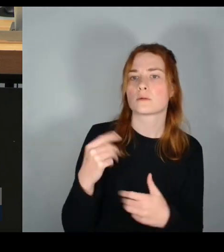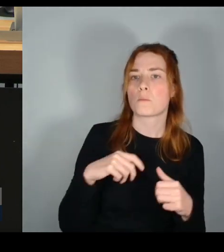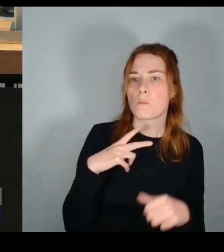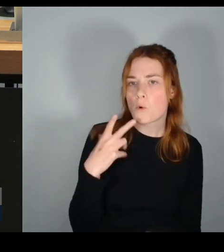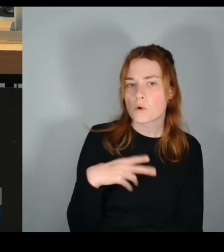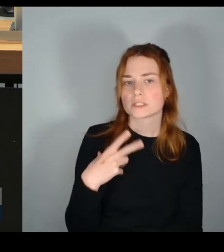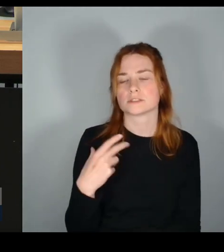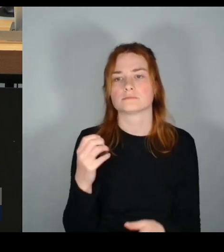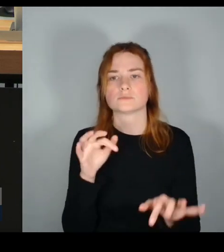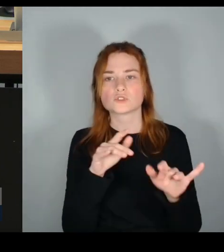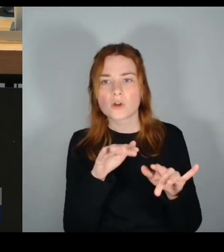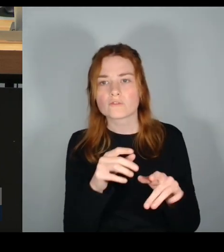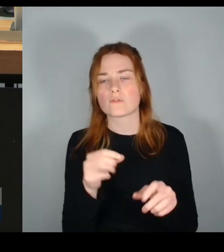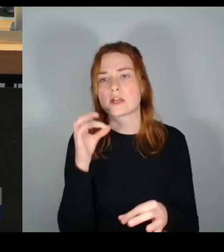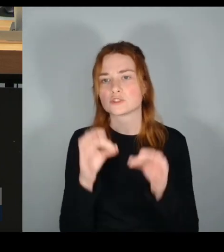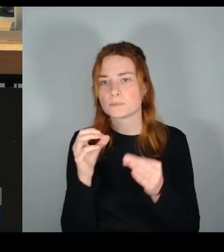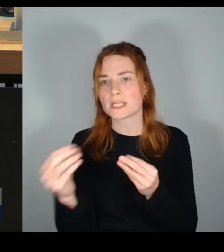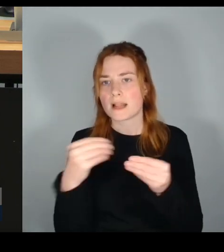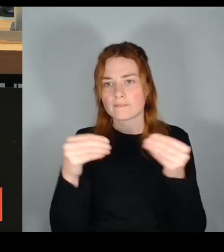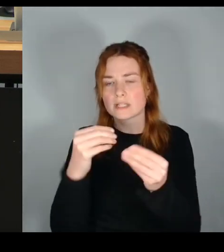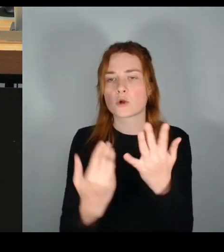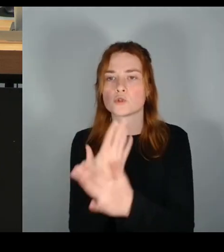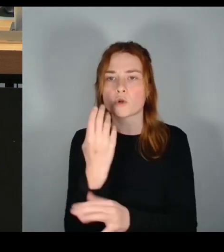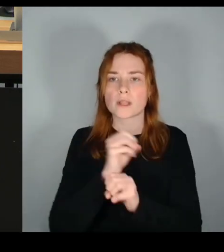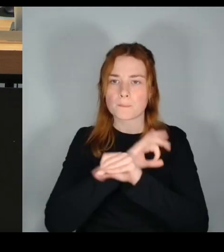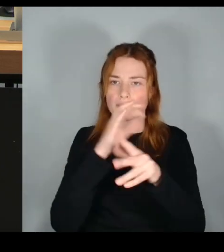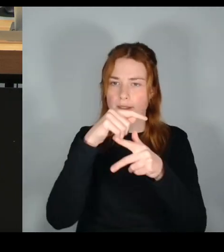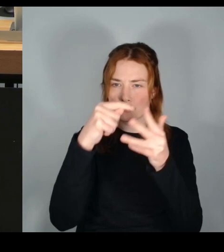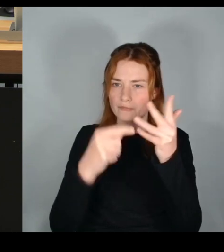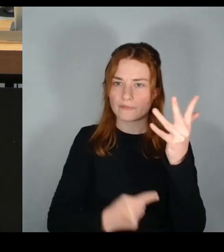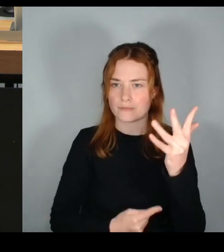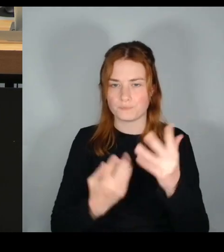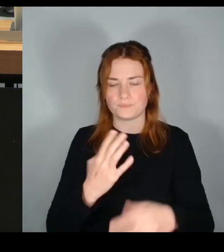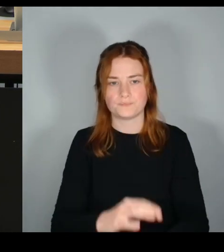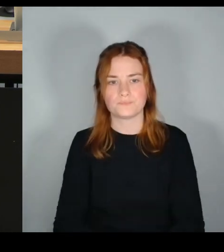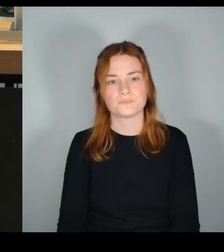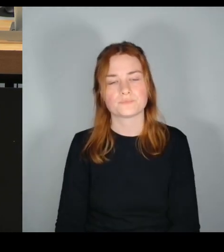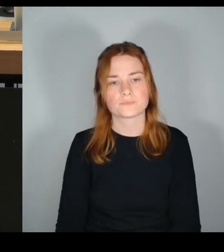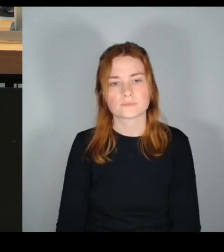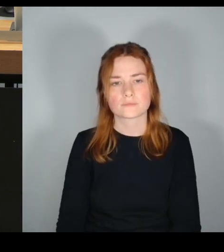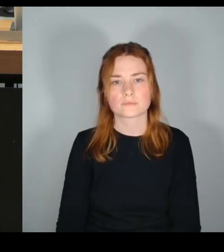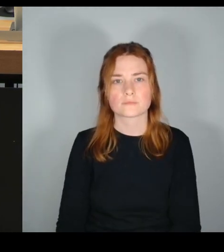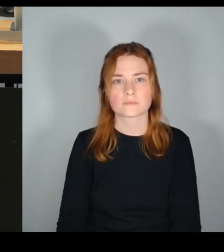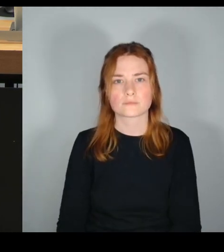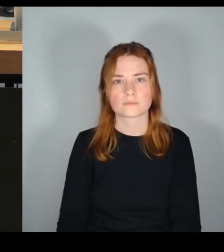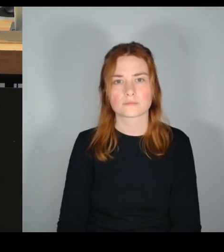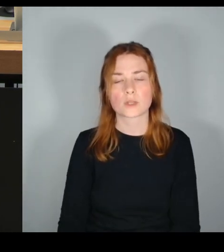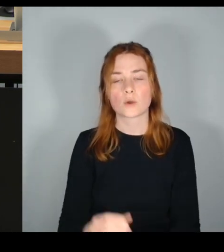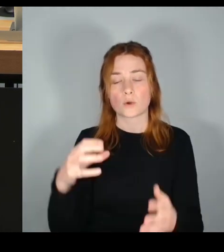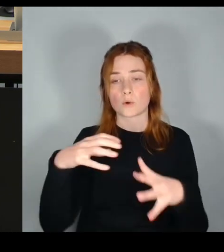Was zieht, sind im Vergleich zu anderen Großstädten relativ niedrigen Lebenshaltungskosten. Allerdings haben wir die Probleme beim Wohnen, das